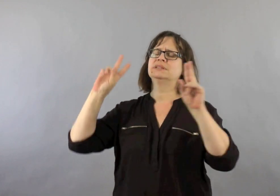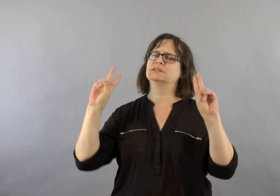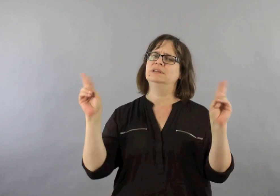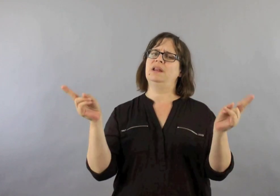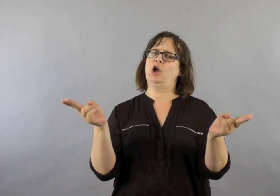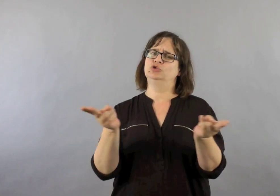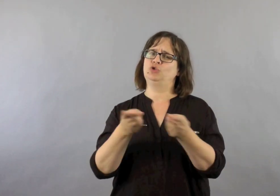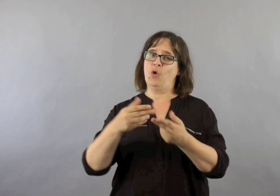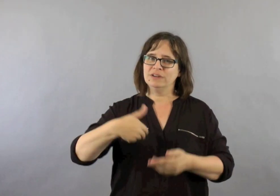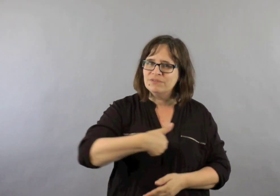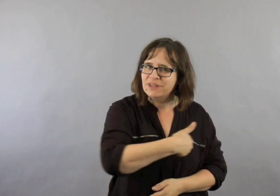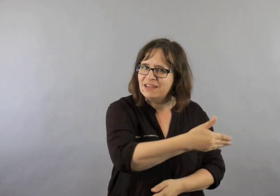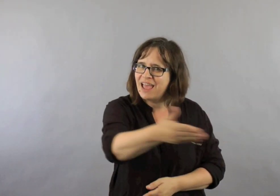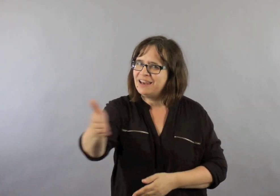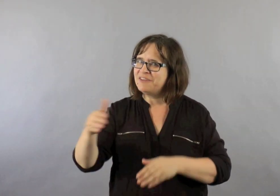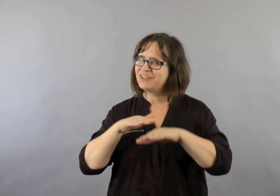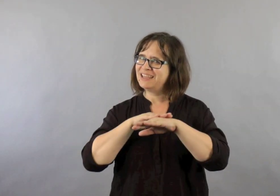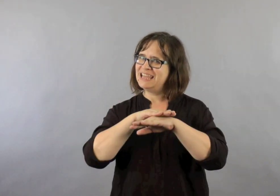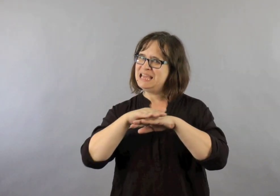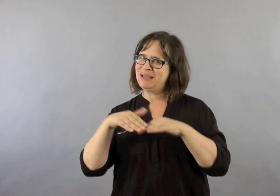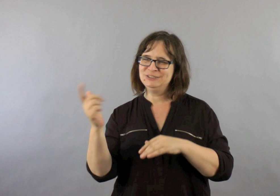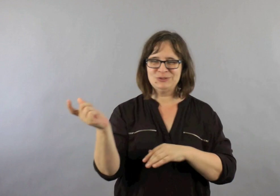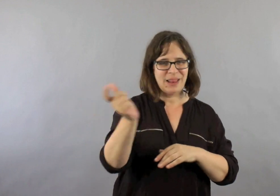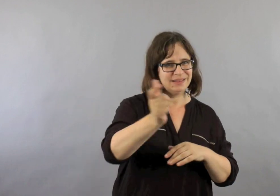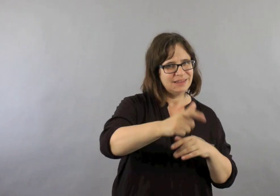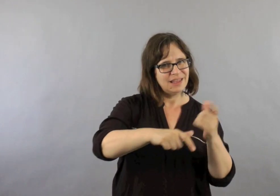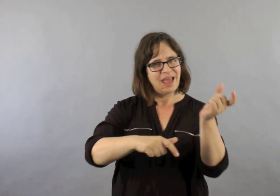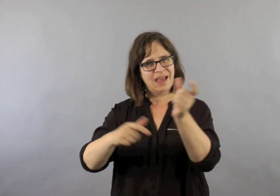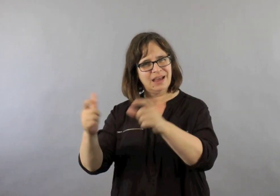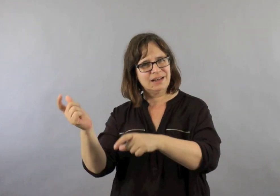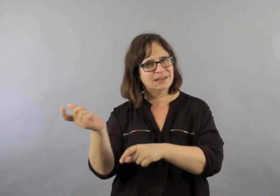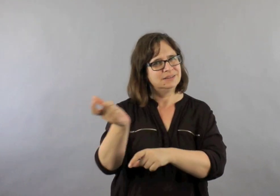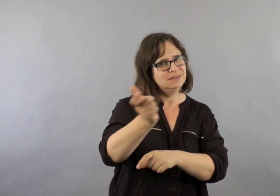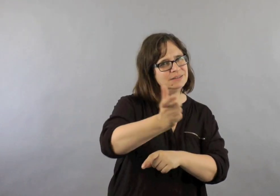wie auch wir vergeben unsern Schuldigern.